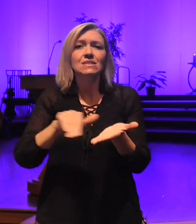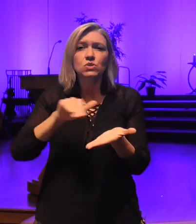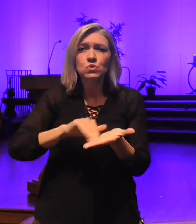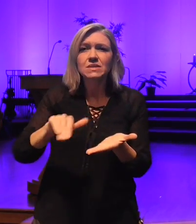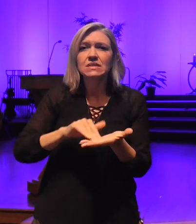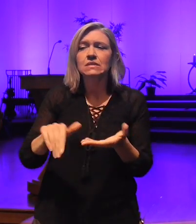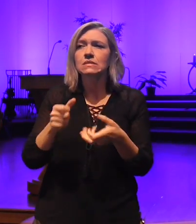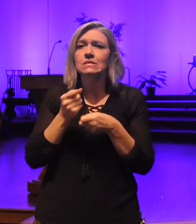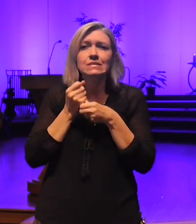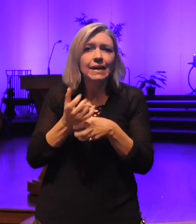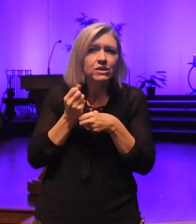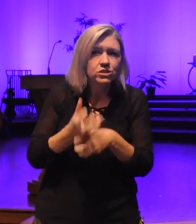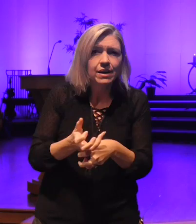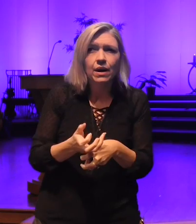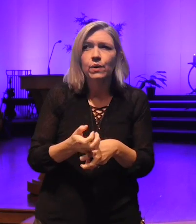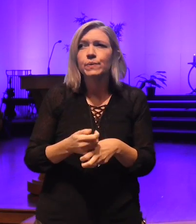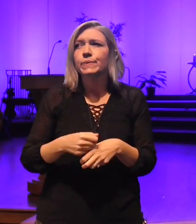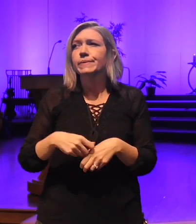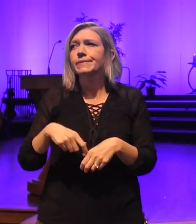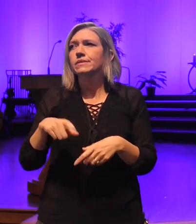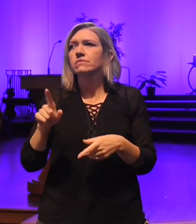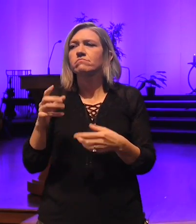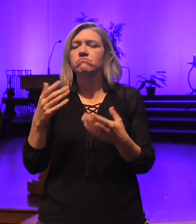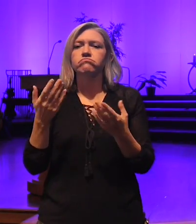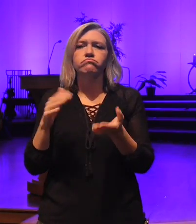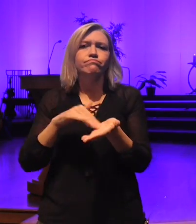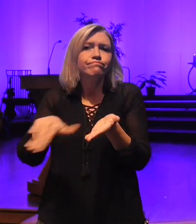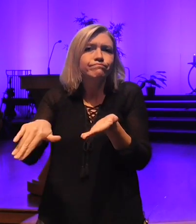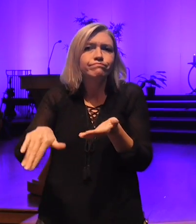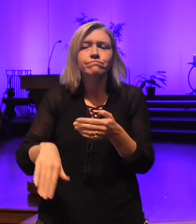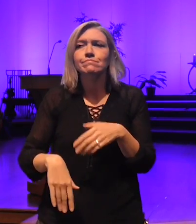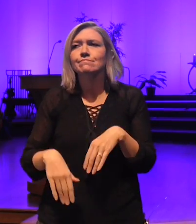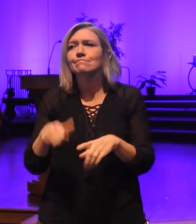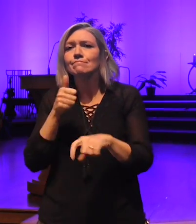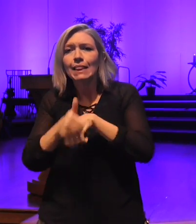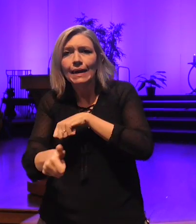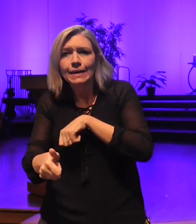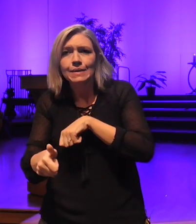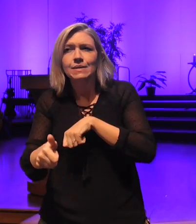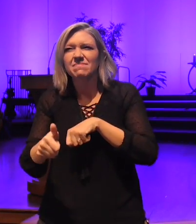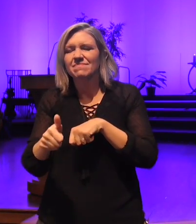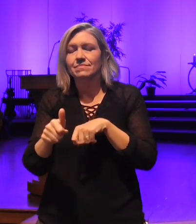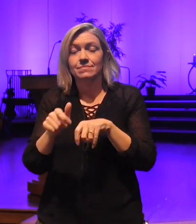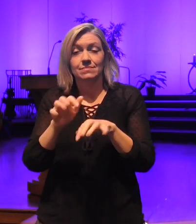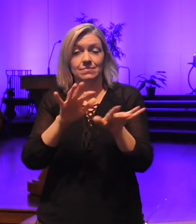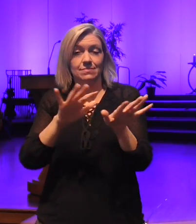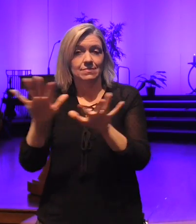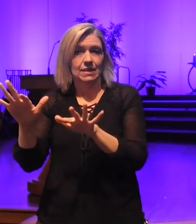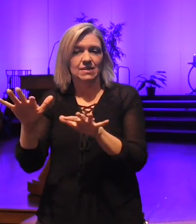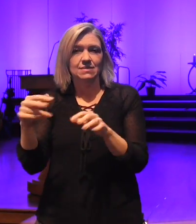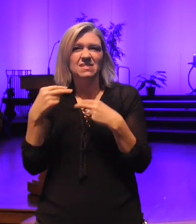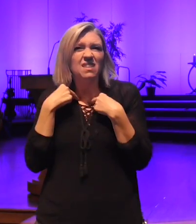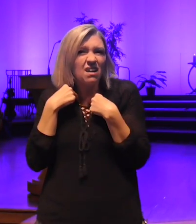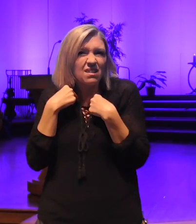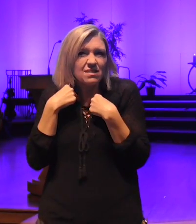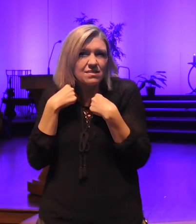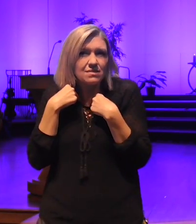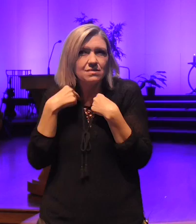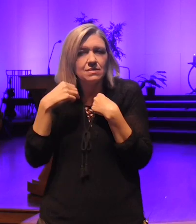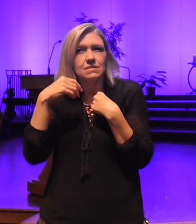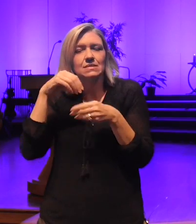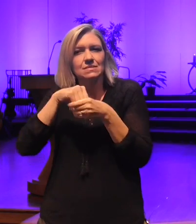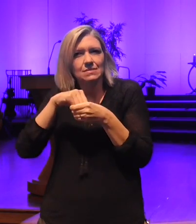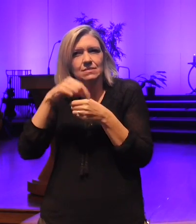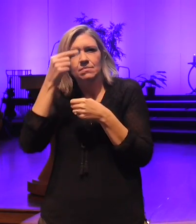y justificaciones y juicios severos culpando a todo ese tipo de cosas estancamiento historias limitadas